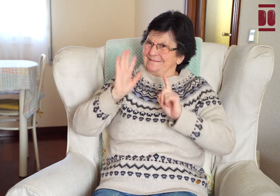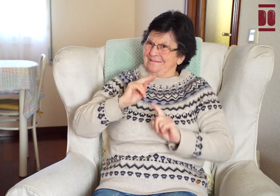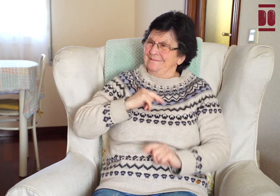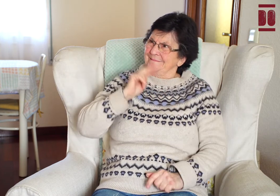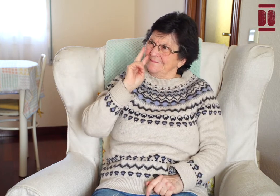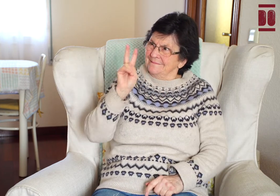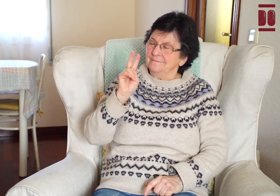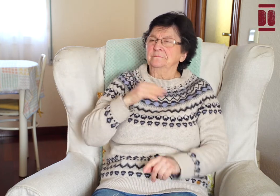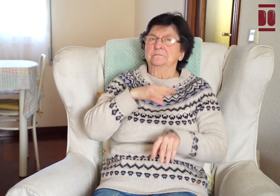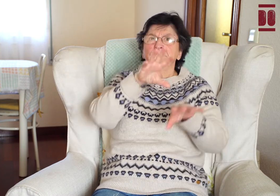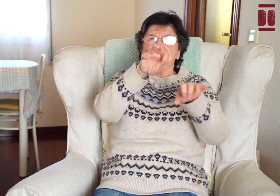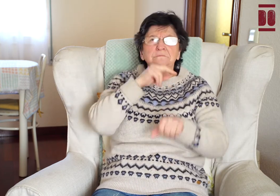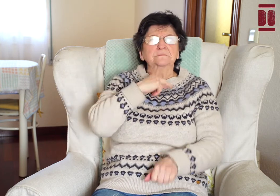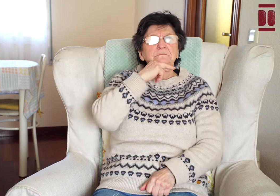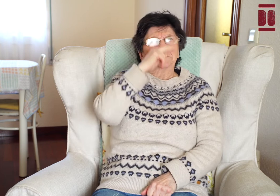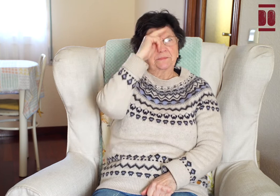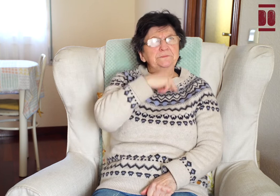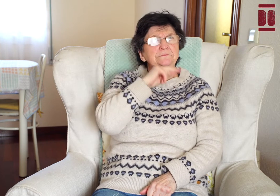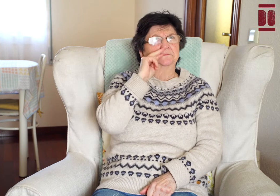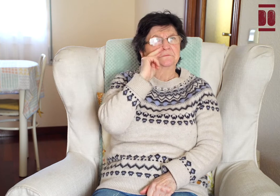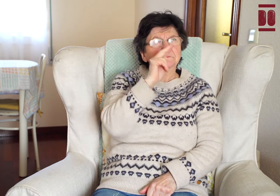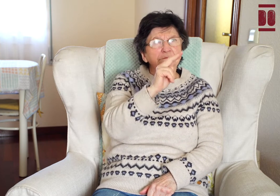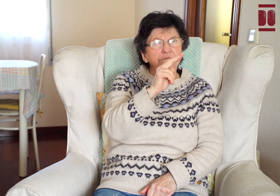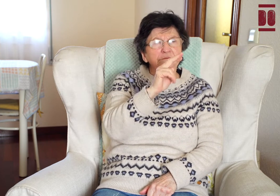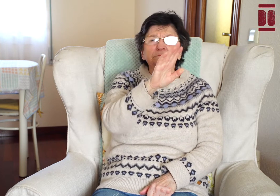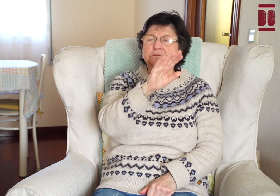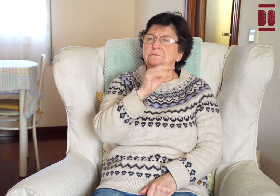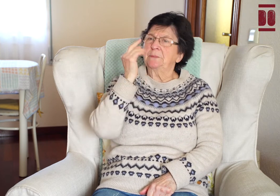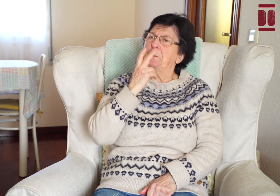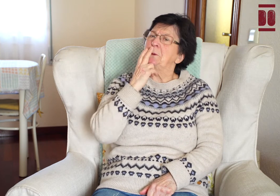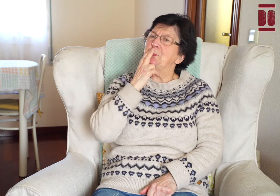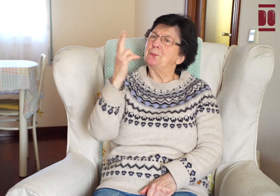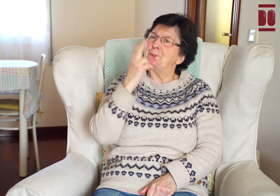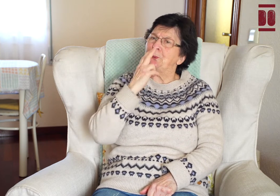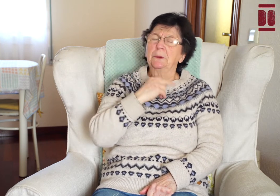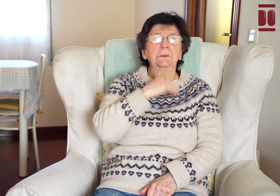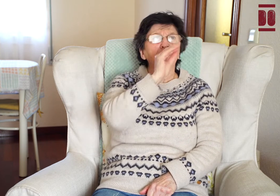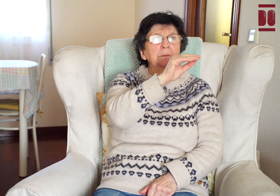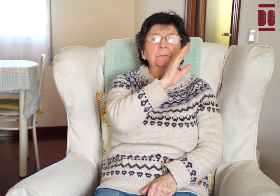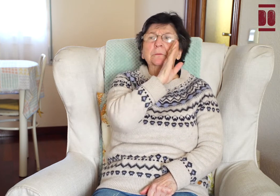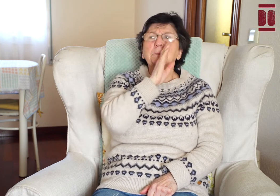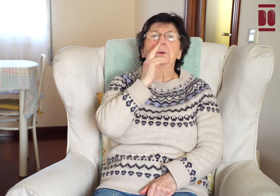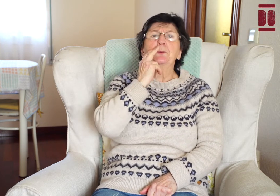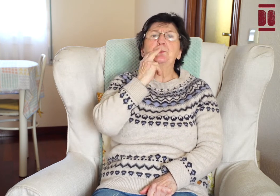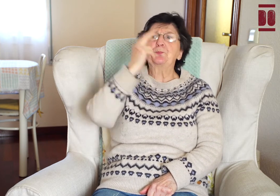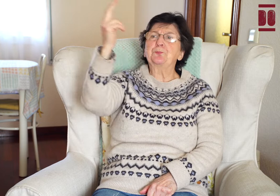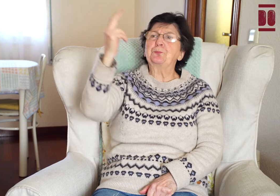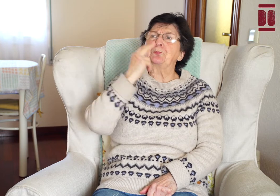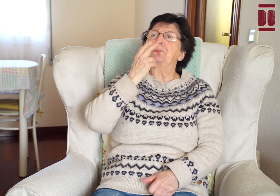aprendía. A mi padre le veía fumar y preguntaba a mi madre por él haciendo el signo de fumar.